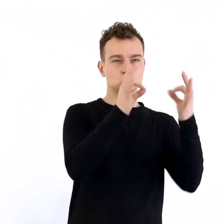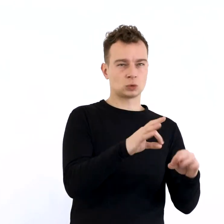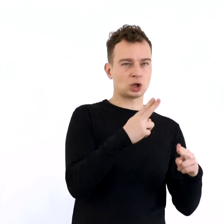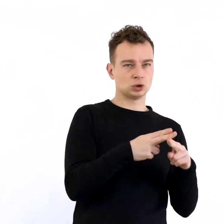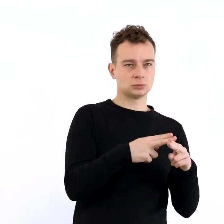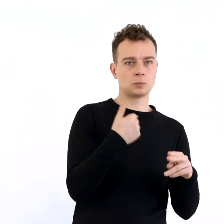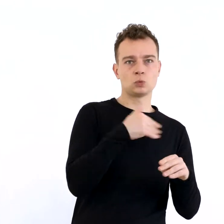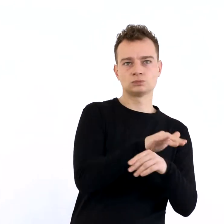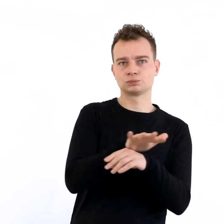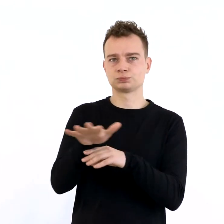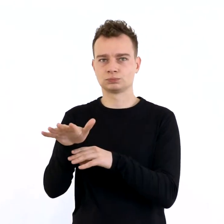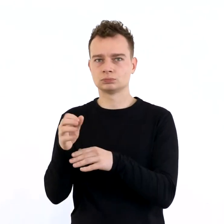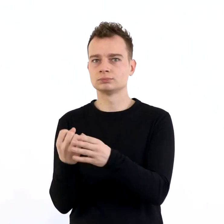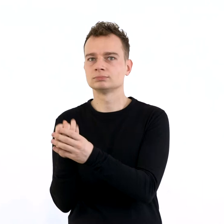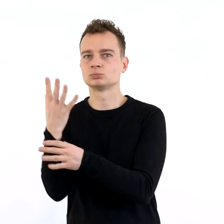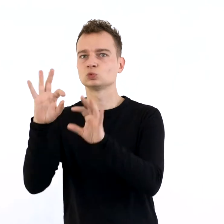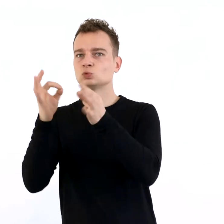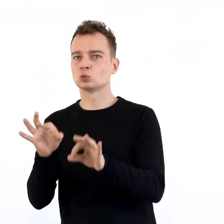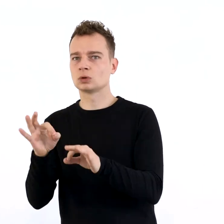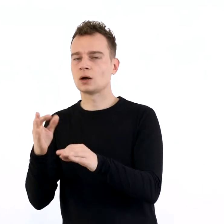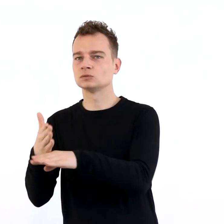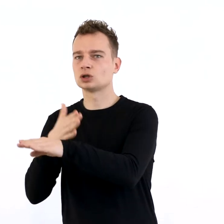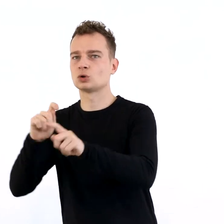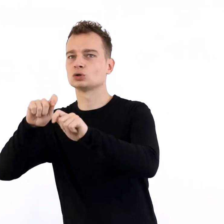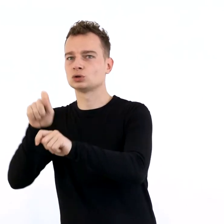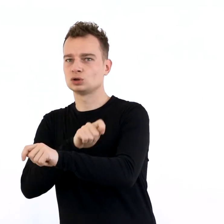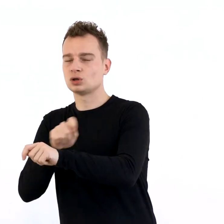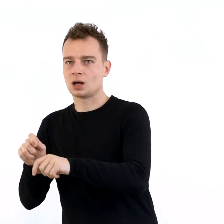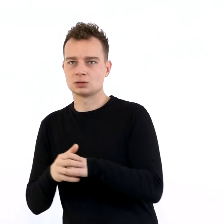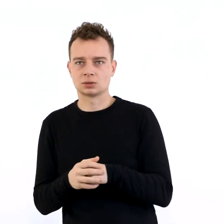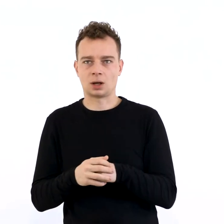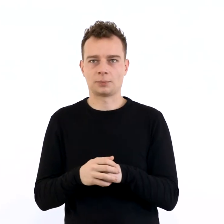Sztuka wczesnochrześcijańska była tworzona pod wpływem sztuki rzymskiej.